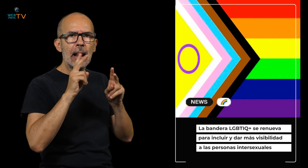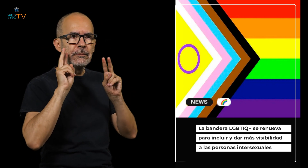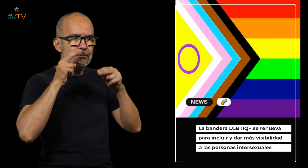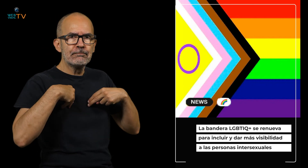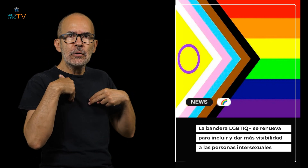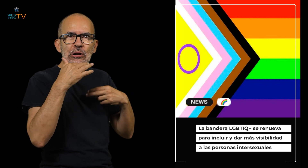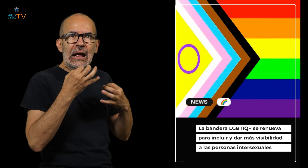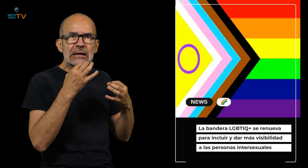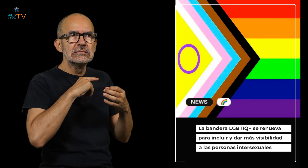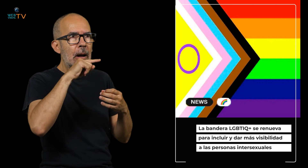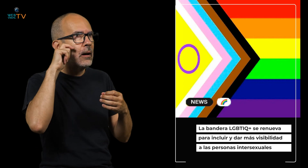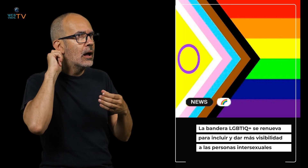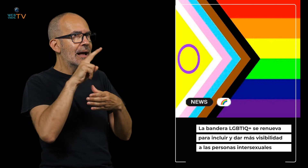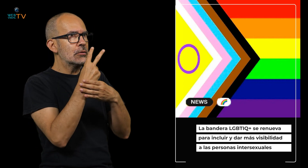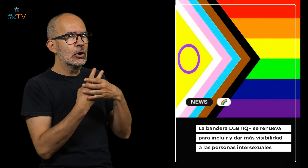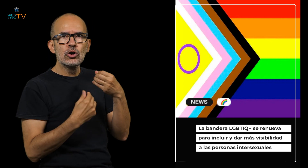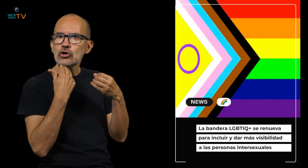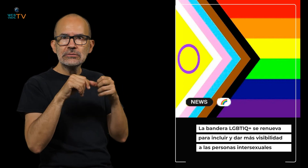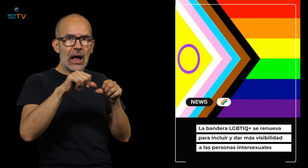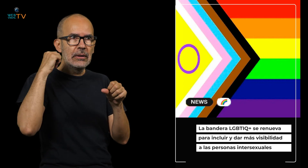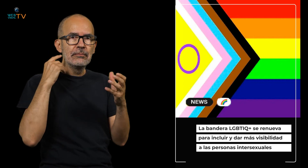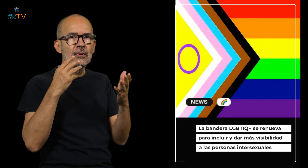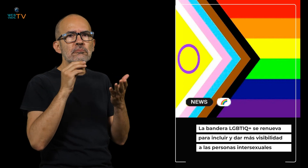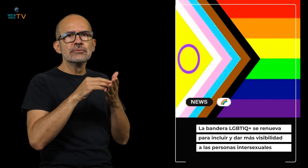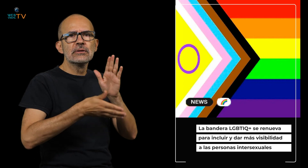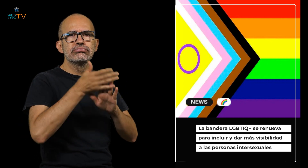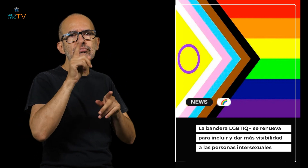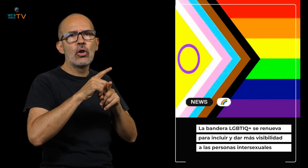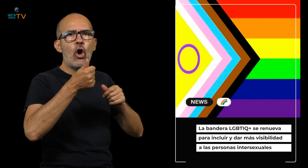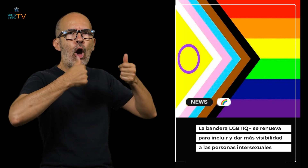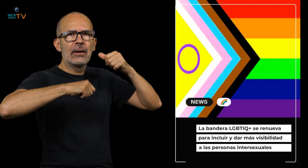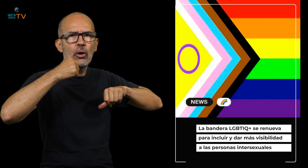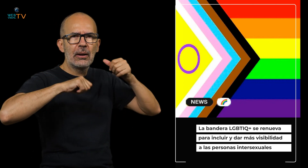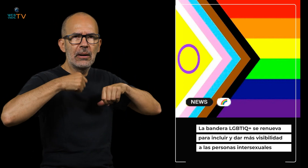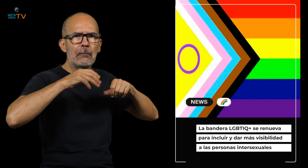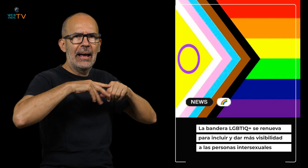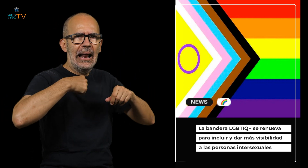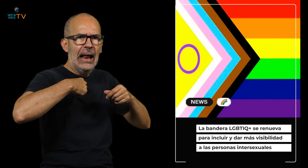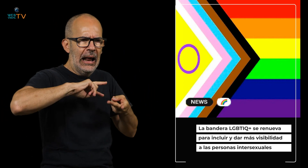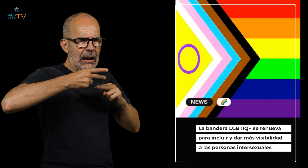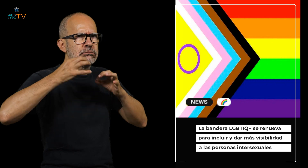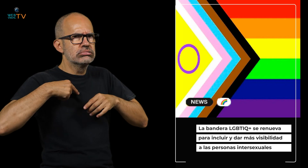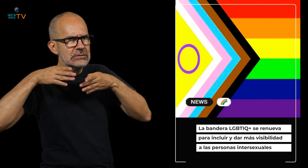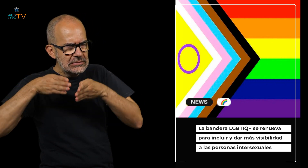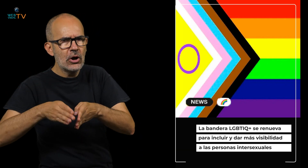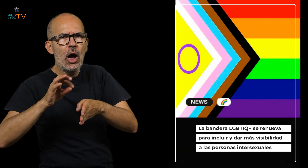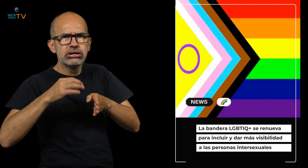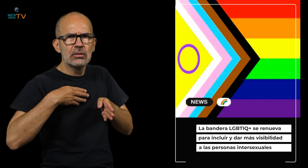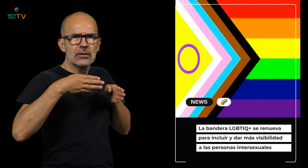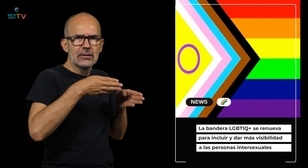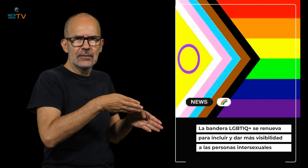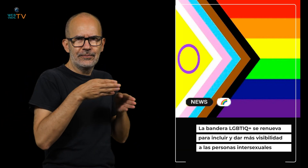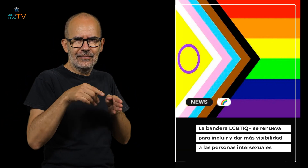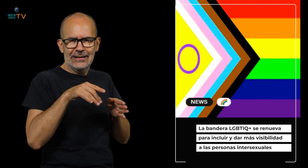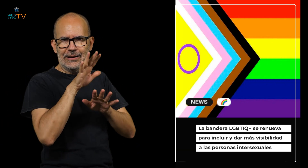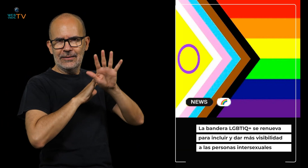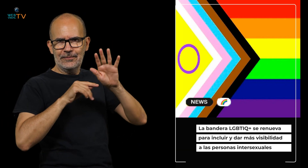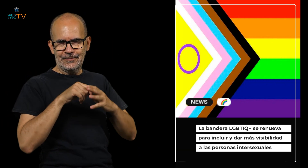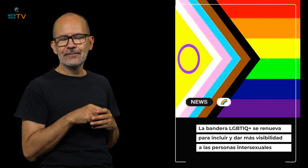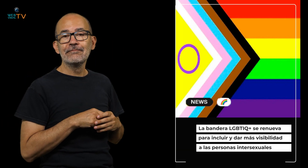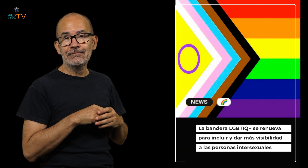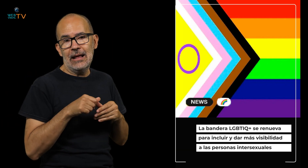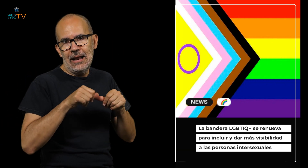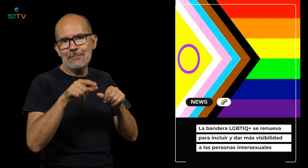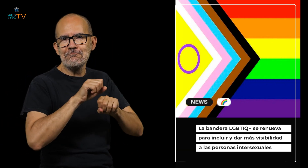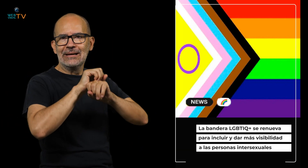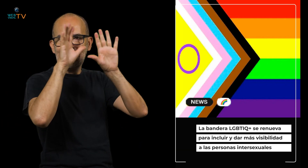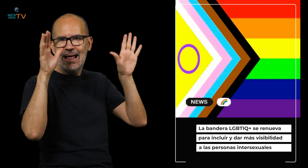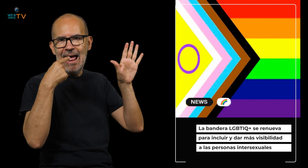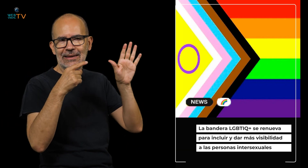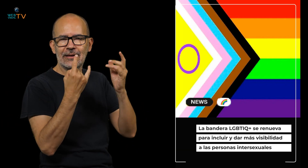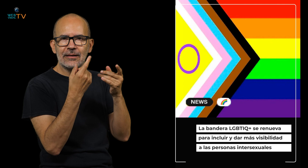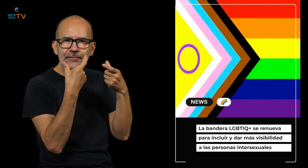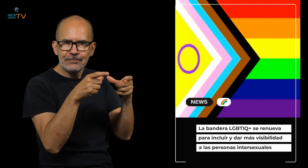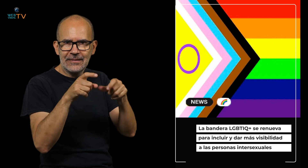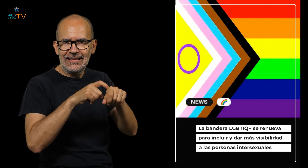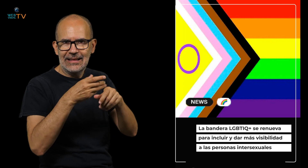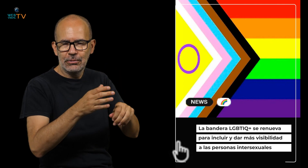muchas veces sin tener conocimiento sobre su intersexualidad.